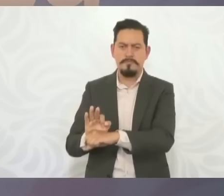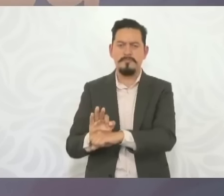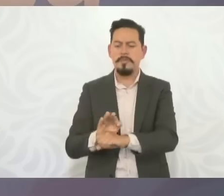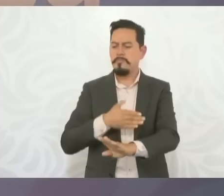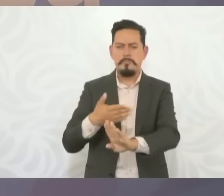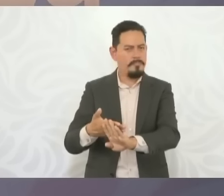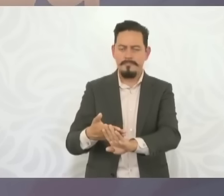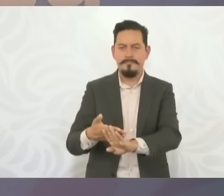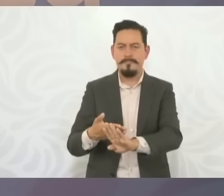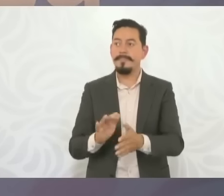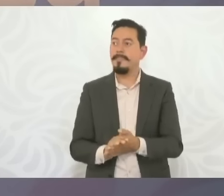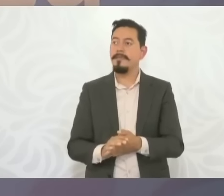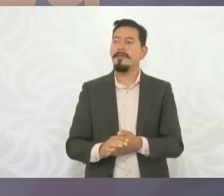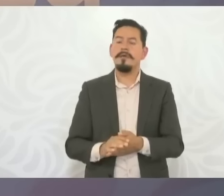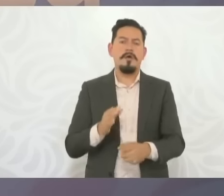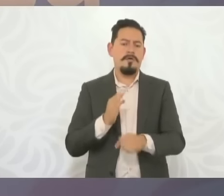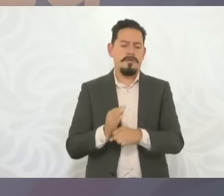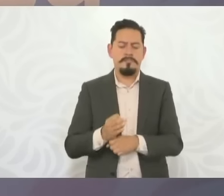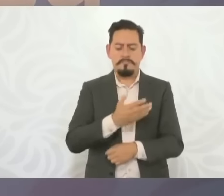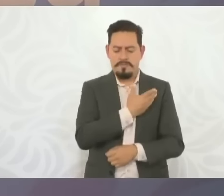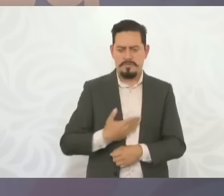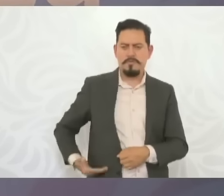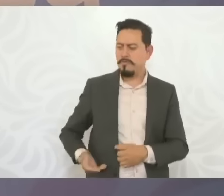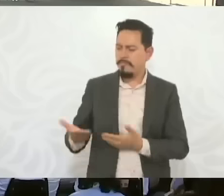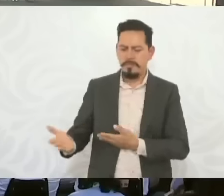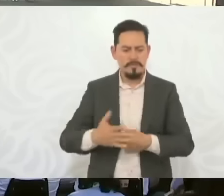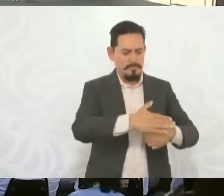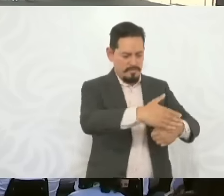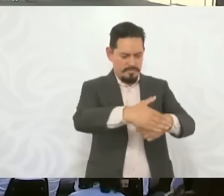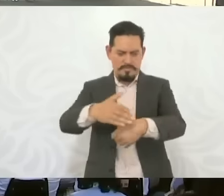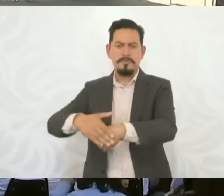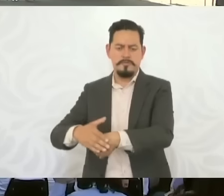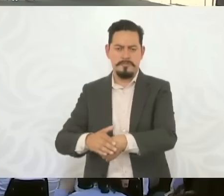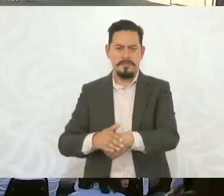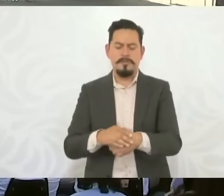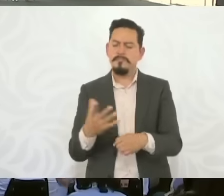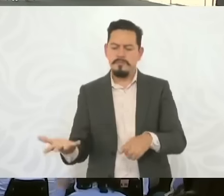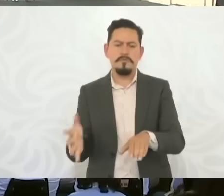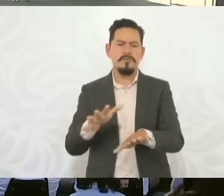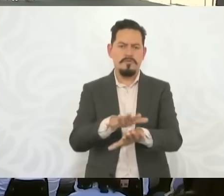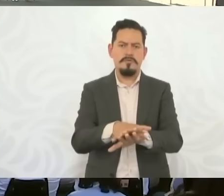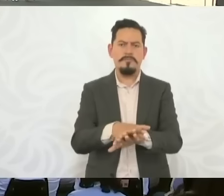convocatoria de nuestra presidenta es incluyente y es muy responsable. Así, en la tercera década